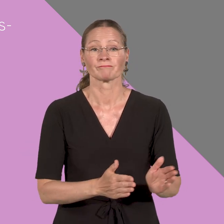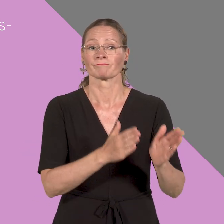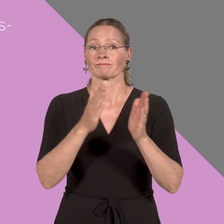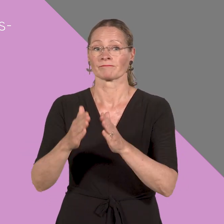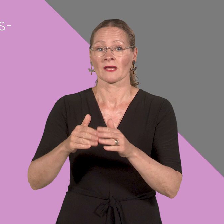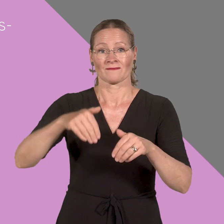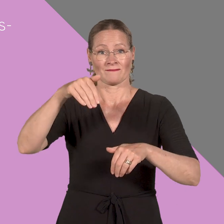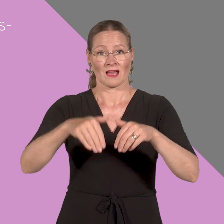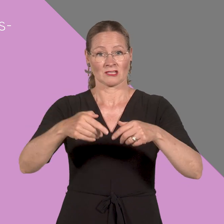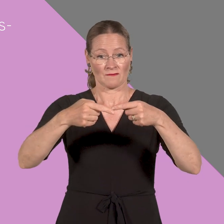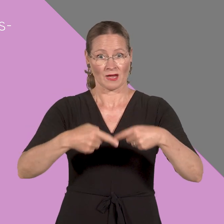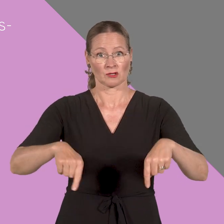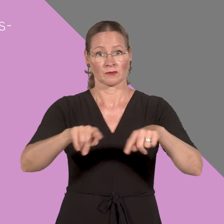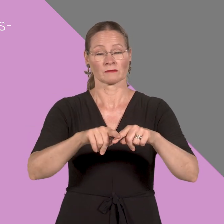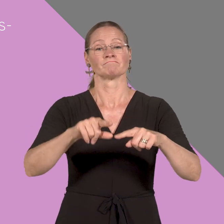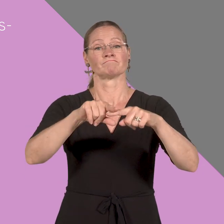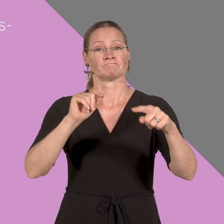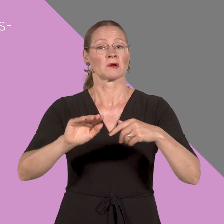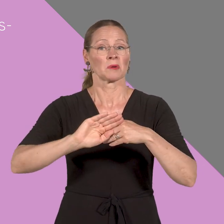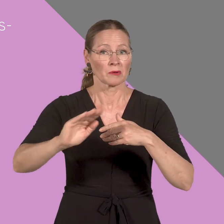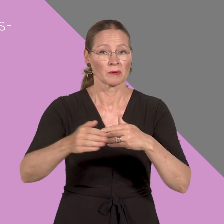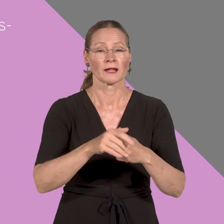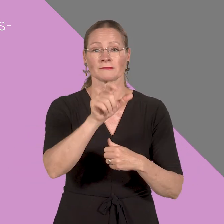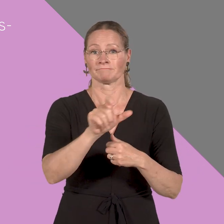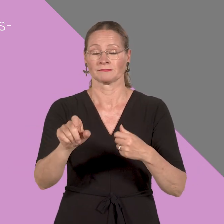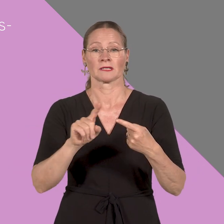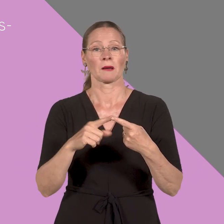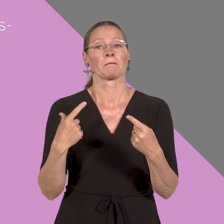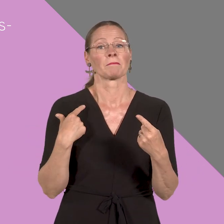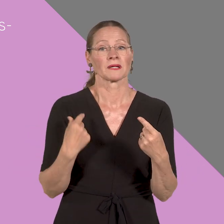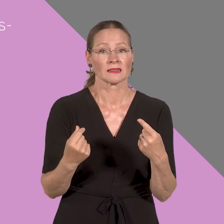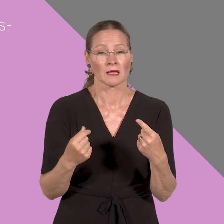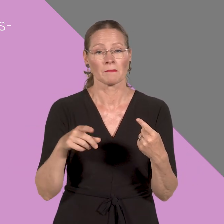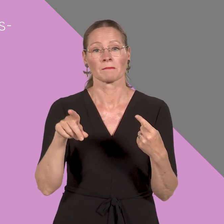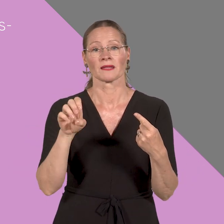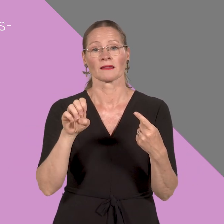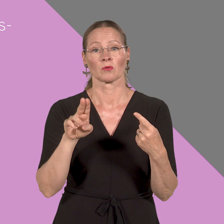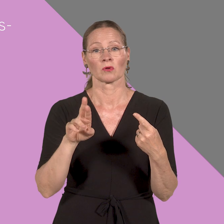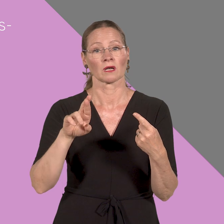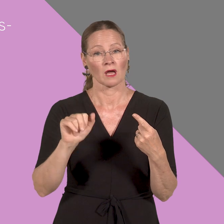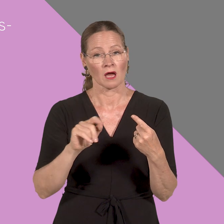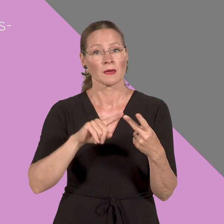Vaalivaliokuntaan valittiin uudelleen Brita Peura, -